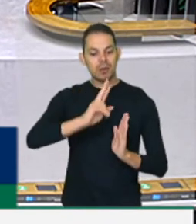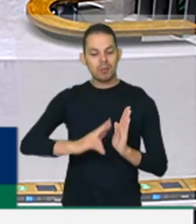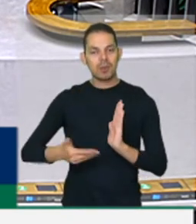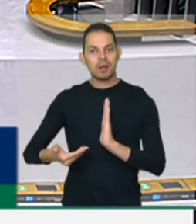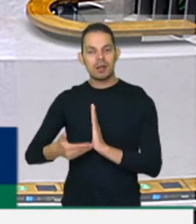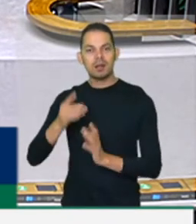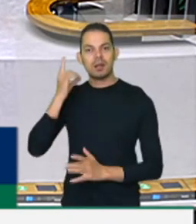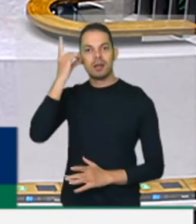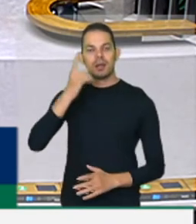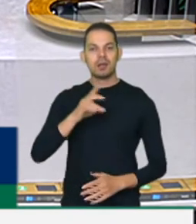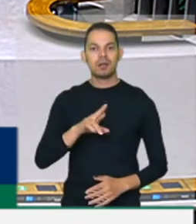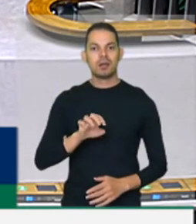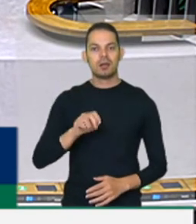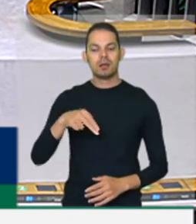DEPUTADA RENATA ABREU DO